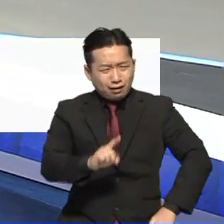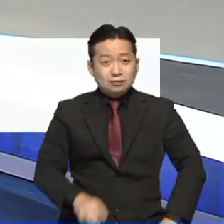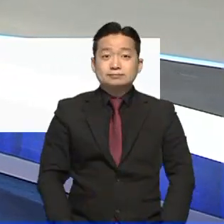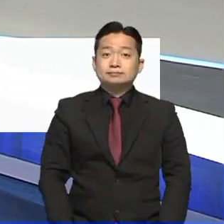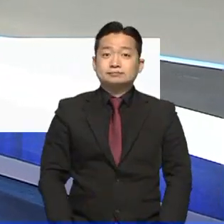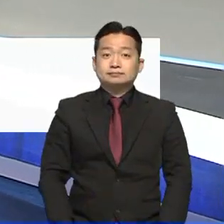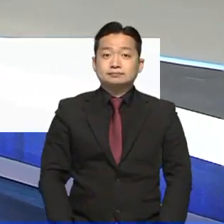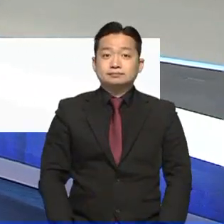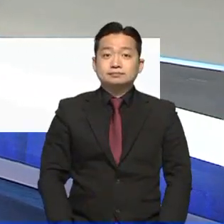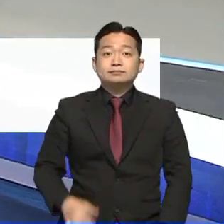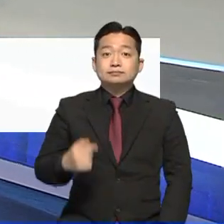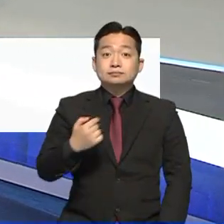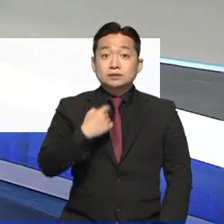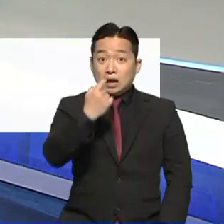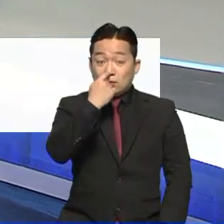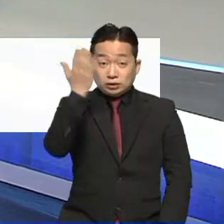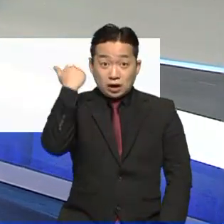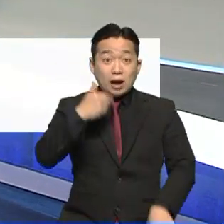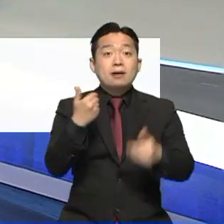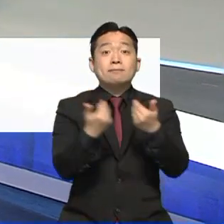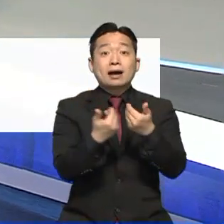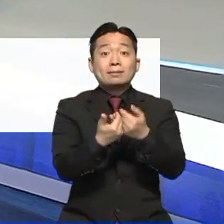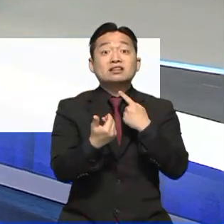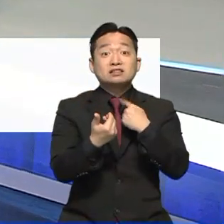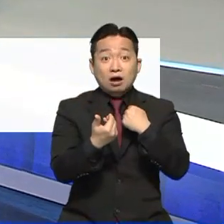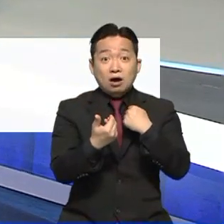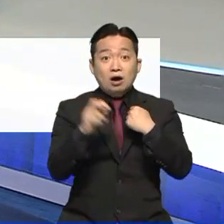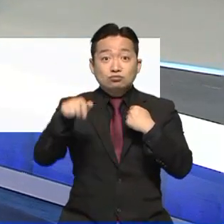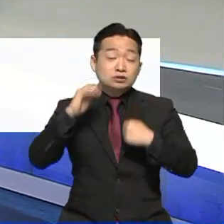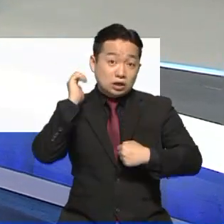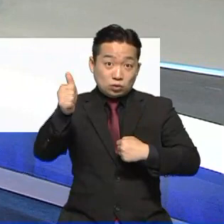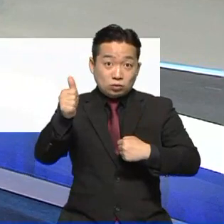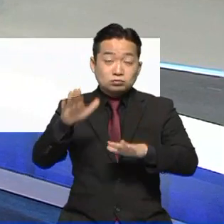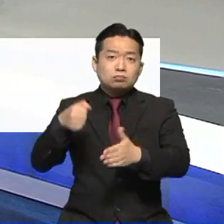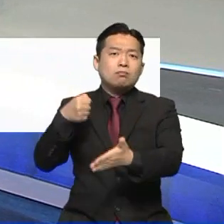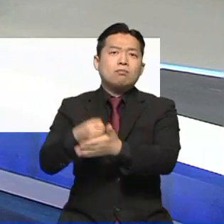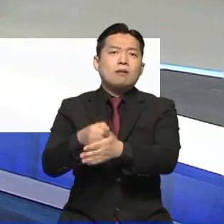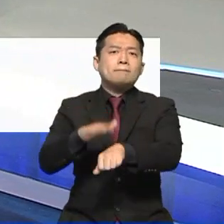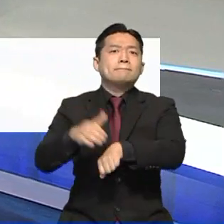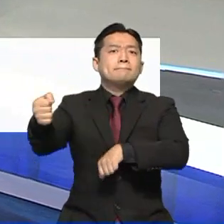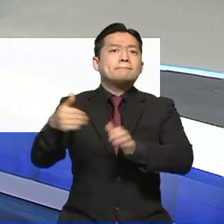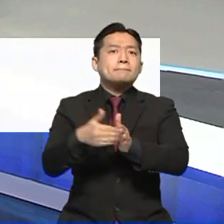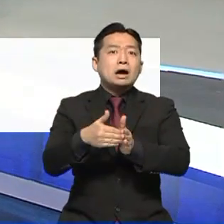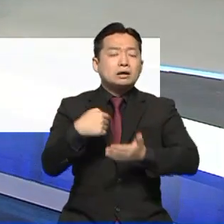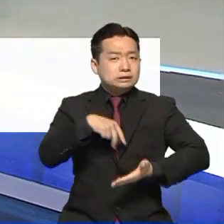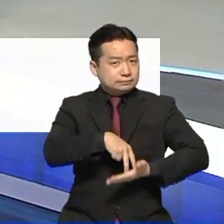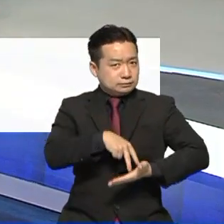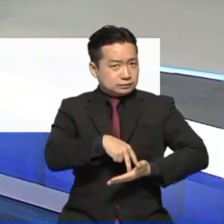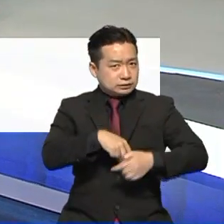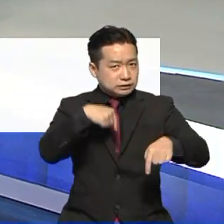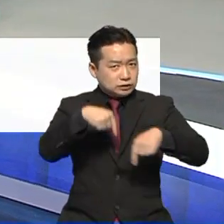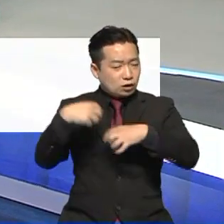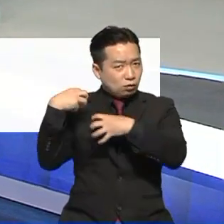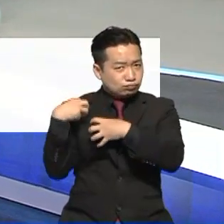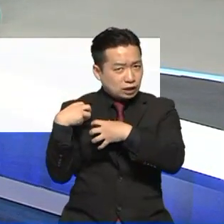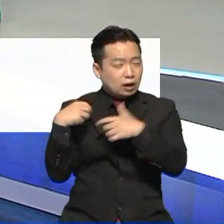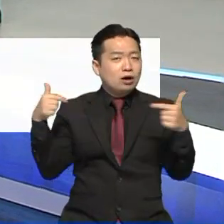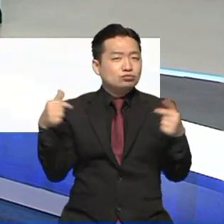수 있을 것 같습니다. 그러니까 본인이 반대하던 사면이잖아요. 그런데 문재인 대통령이 전격 단행을 했어요. 이 후보 입장에서는 정치적 부담을 덜었다, 이런 측면도 있고요.